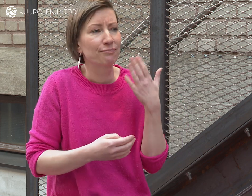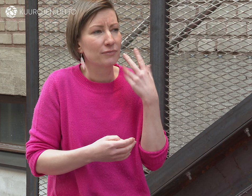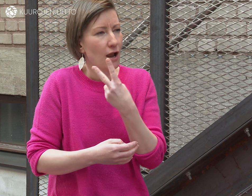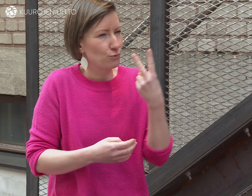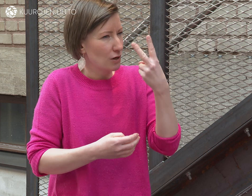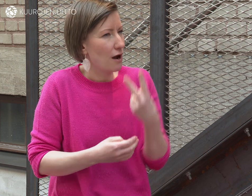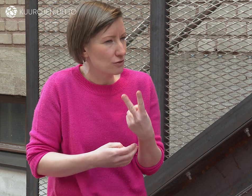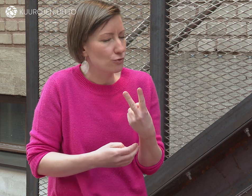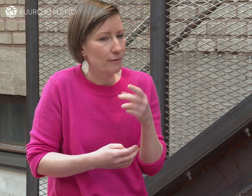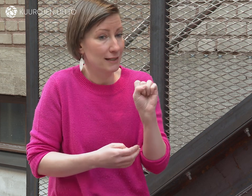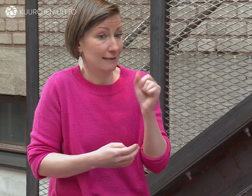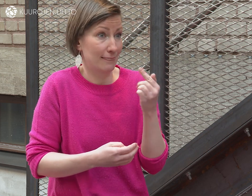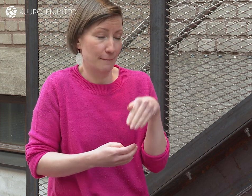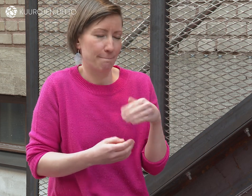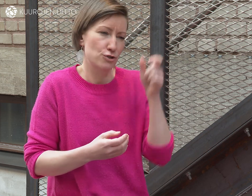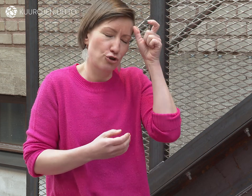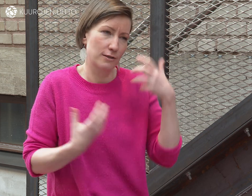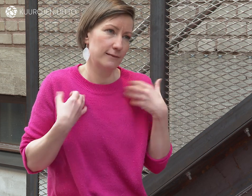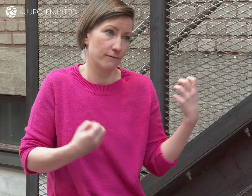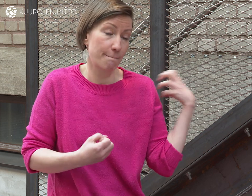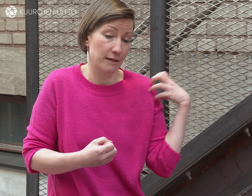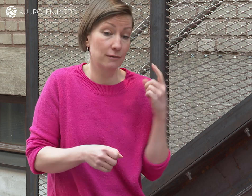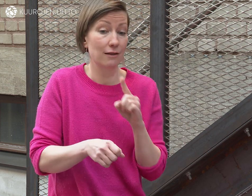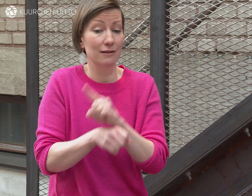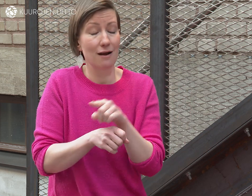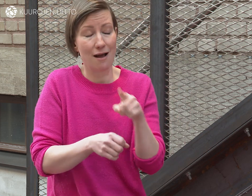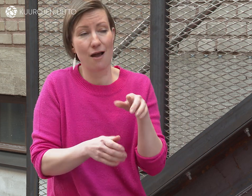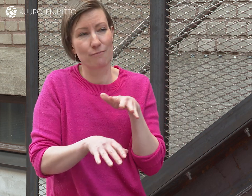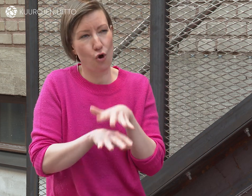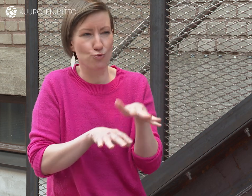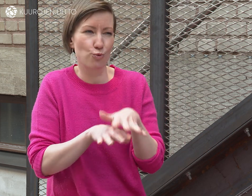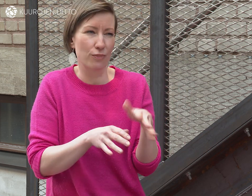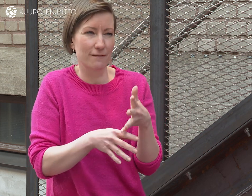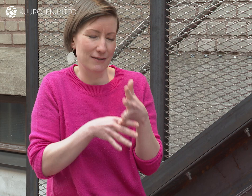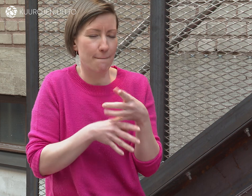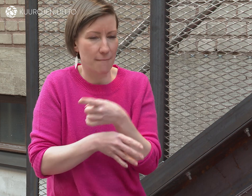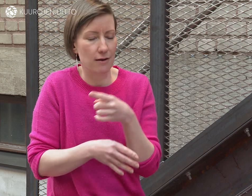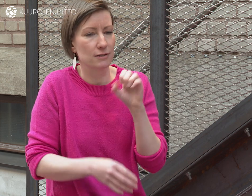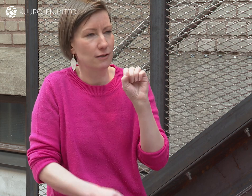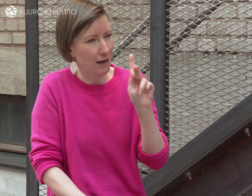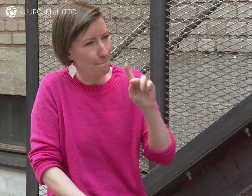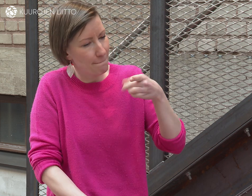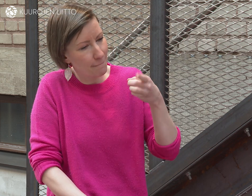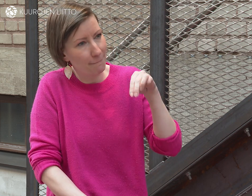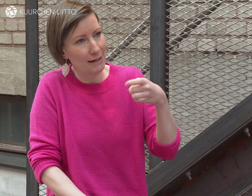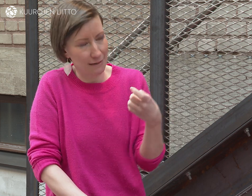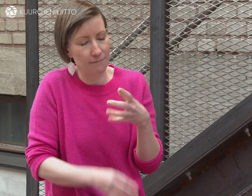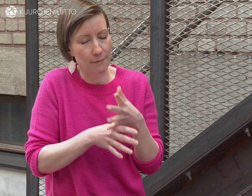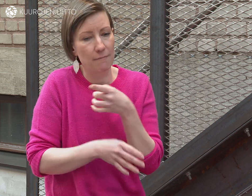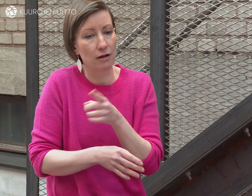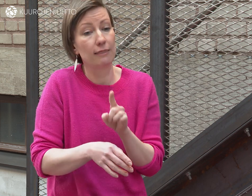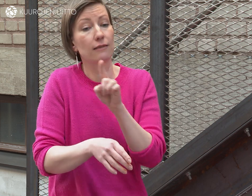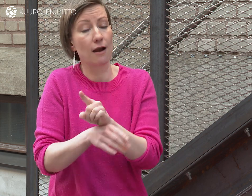Vuonna 2020 Sosiaali- ja terveysministeriö tilasi konsulttiyritys KPMG:lta selvityksen -